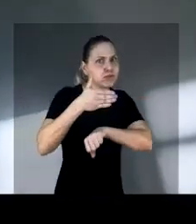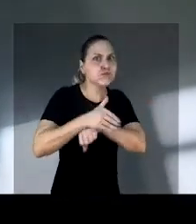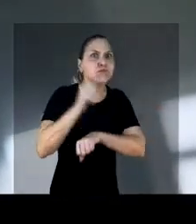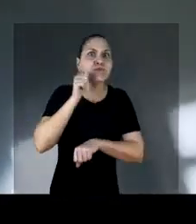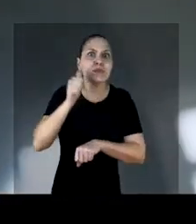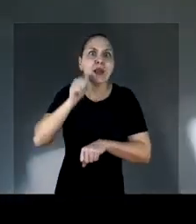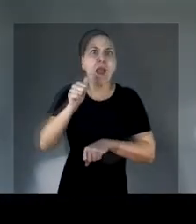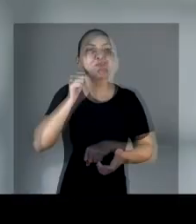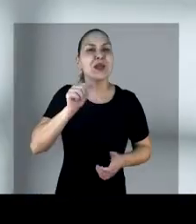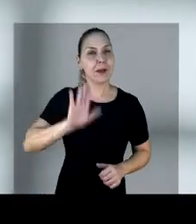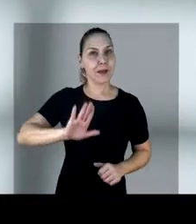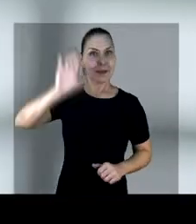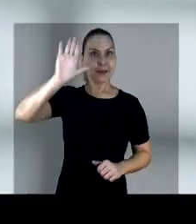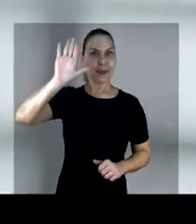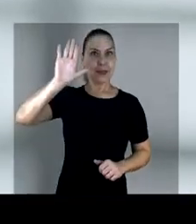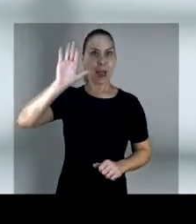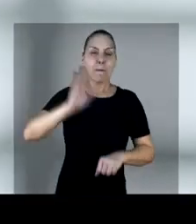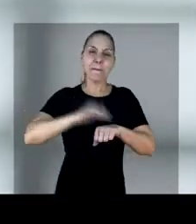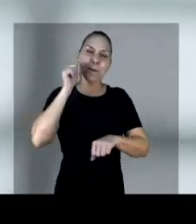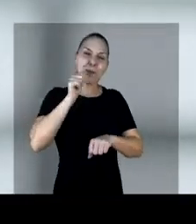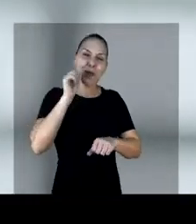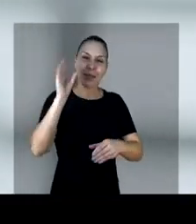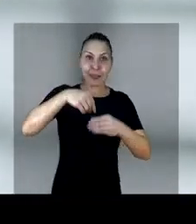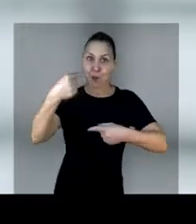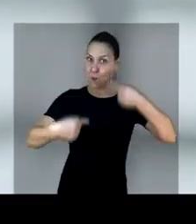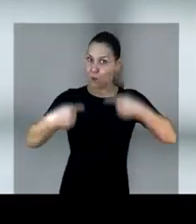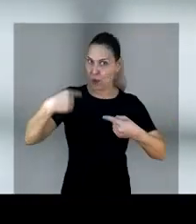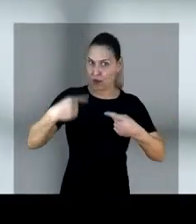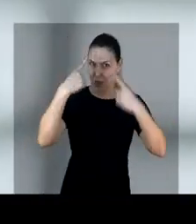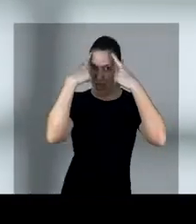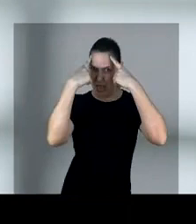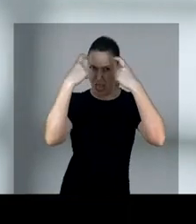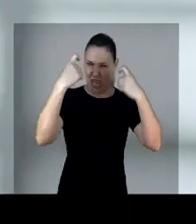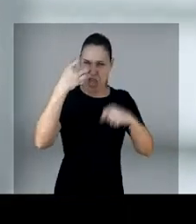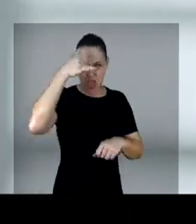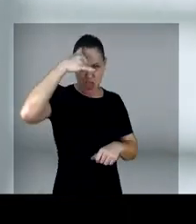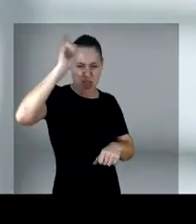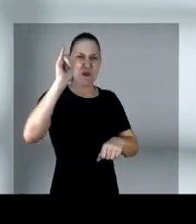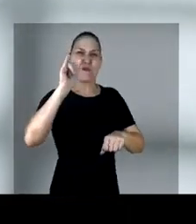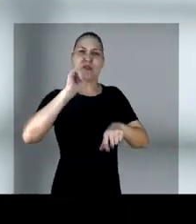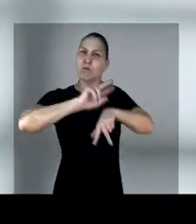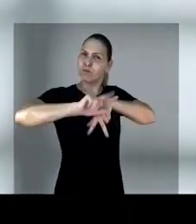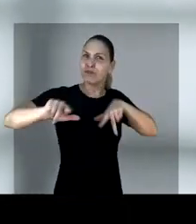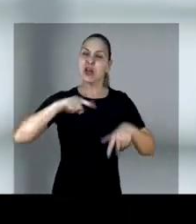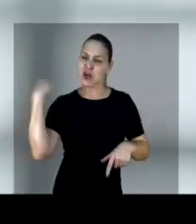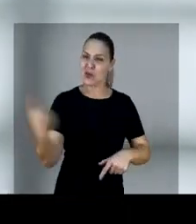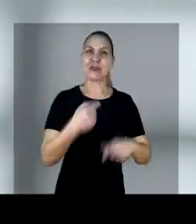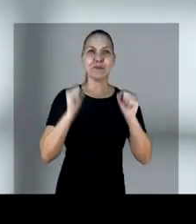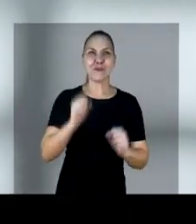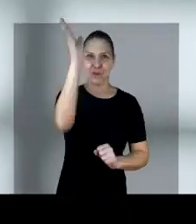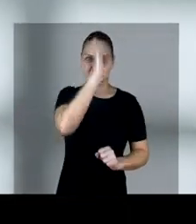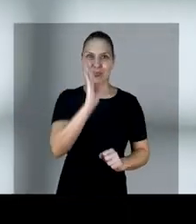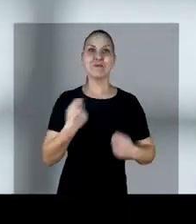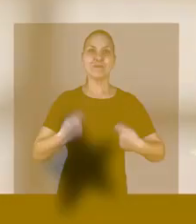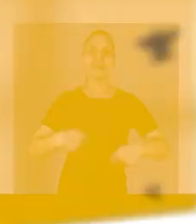em regiões do país a campanha traz o slogan mais mulheres na política a gente pode O Brasil precisa